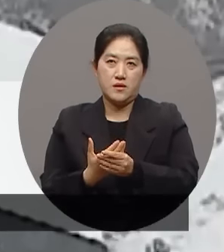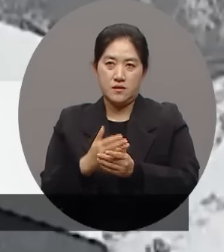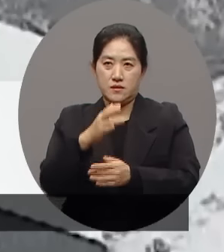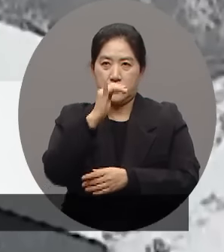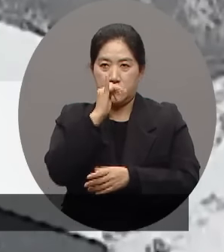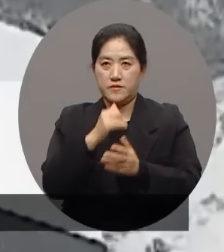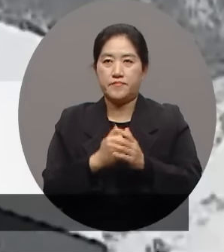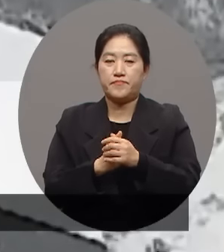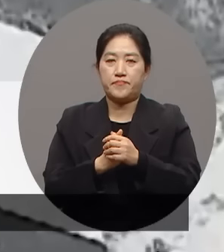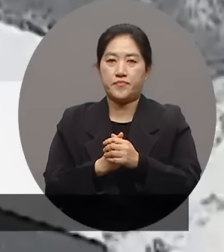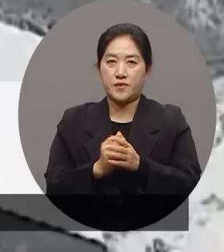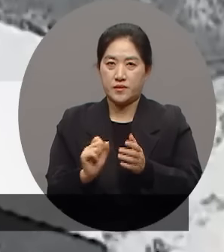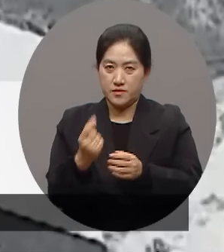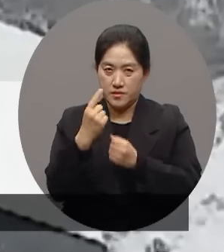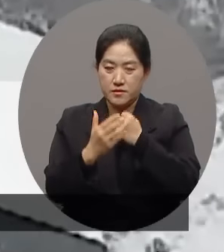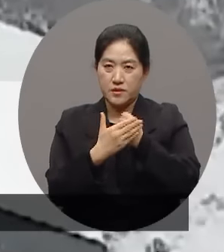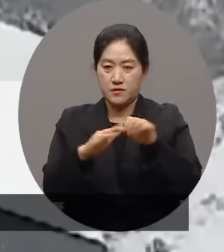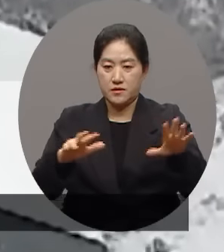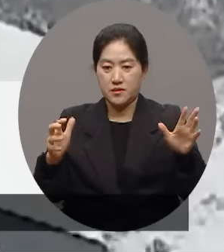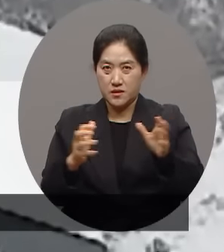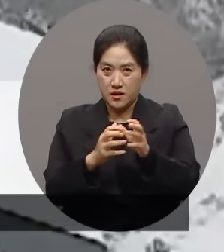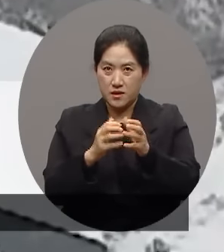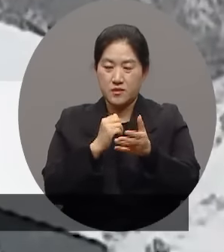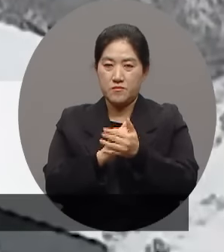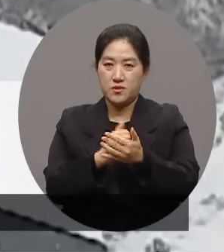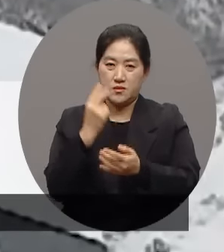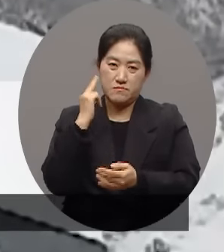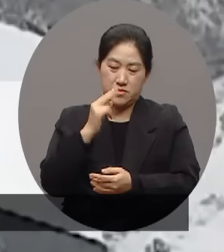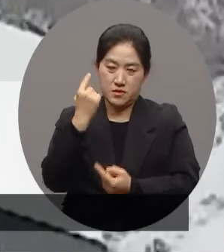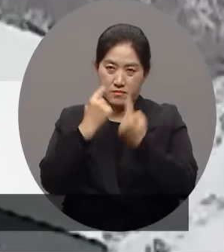추돌하는 사고가 일어났습니다.